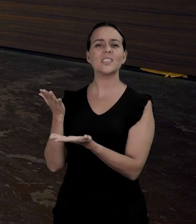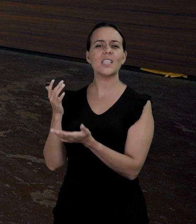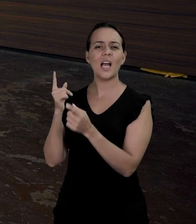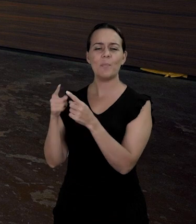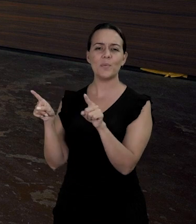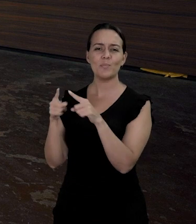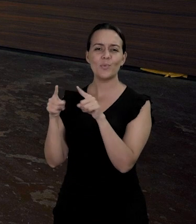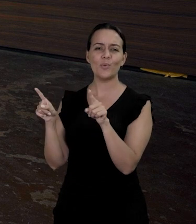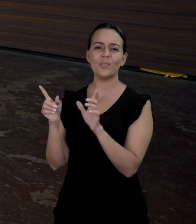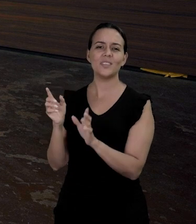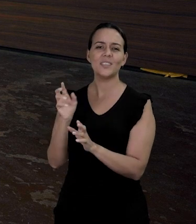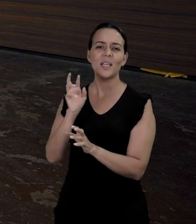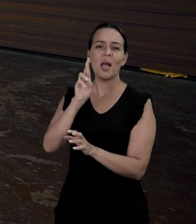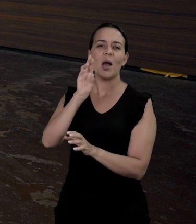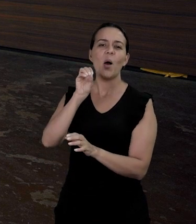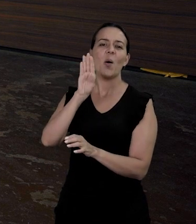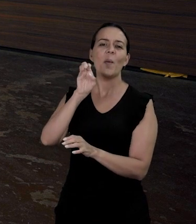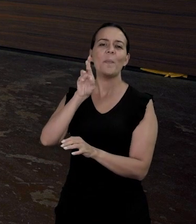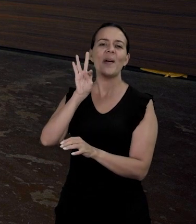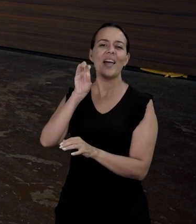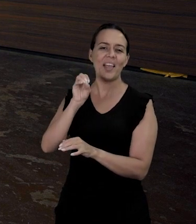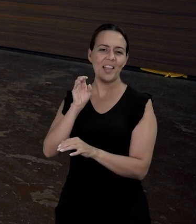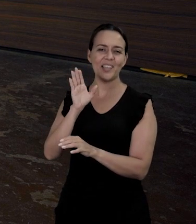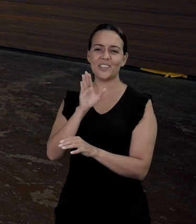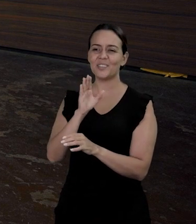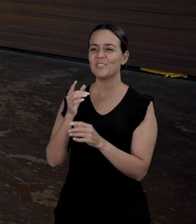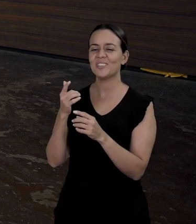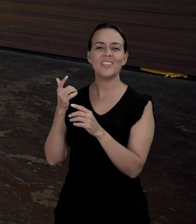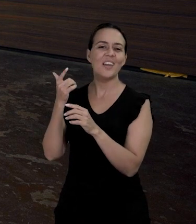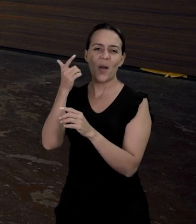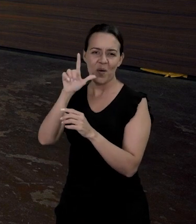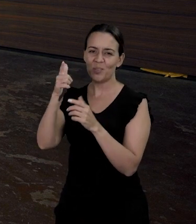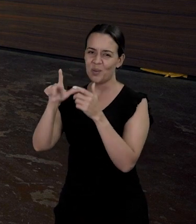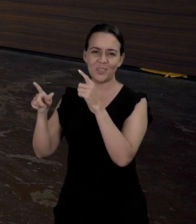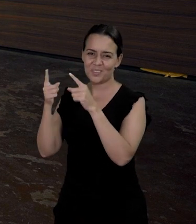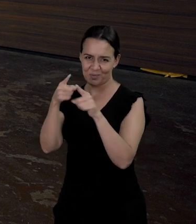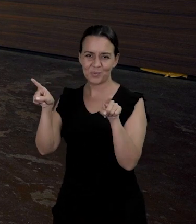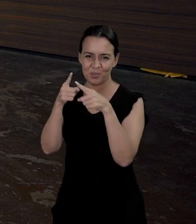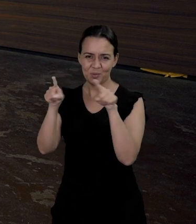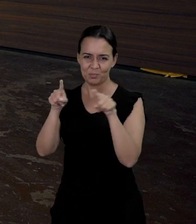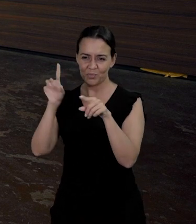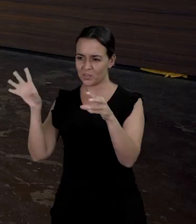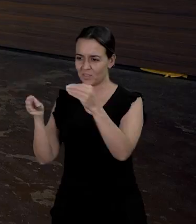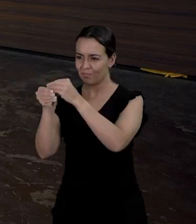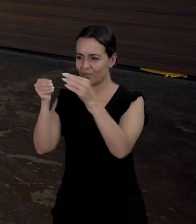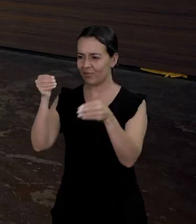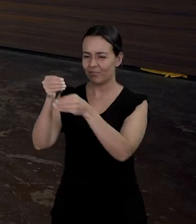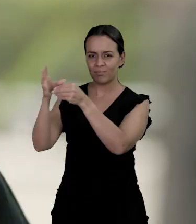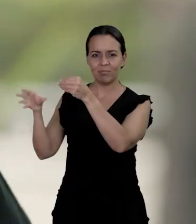todo dia tem uma parceria do Erasmo e do Roberto, coisas muito melhores que o Detalhes.